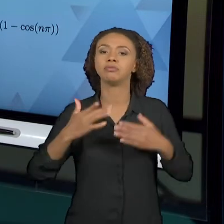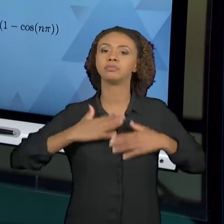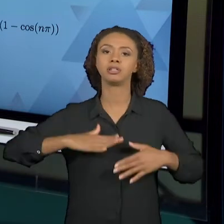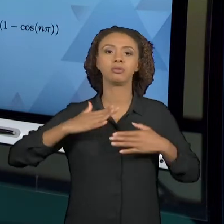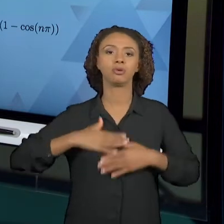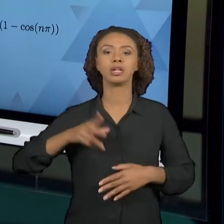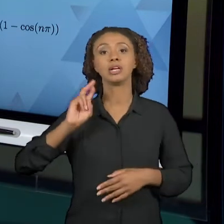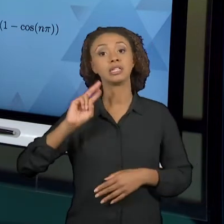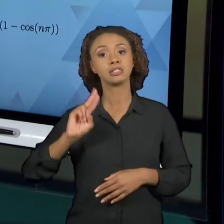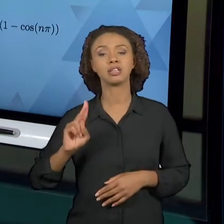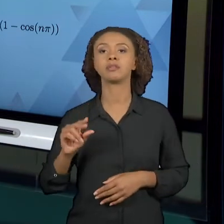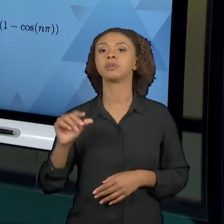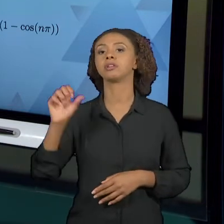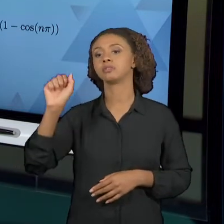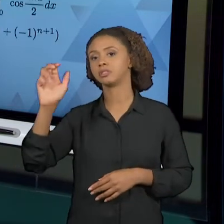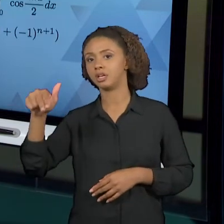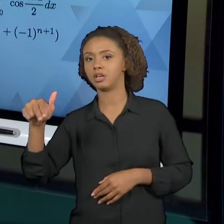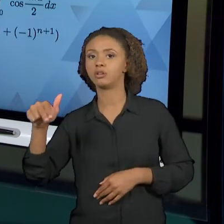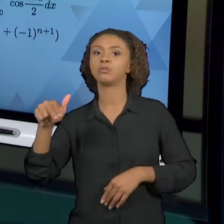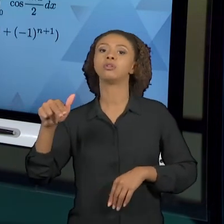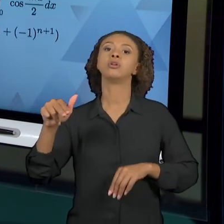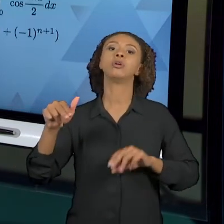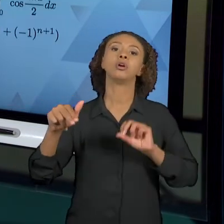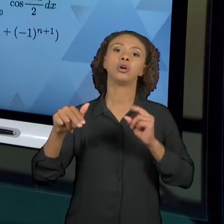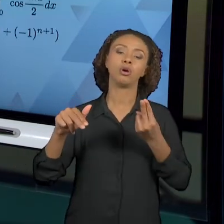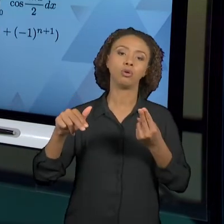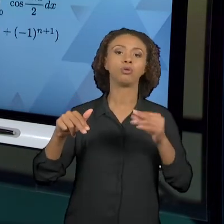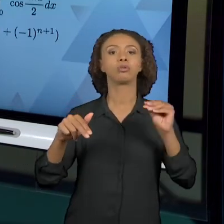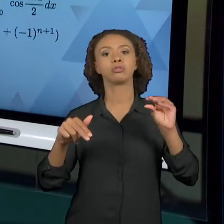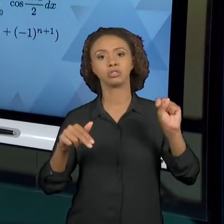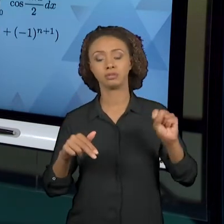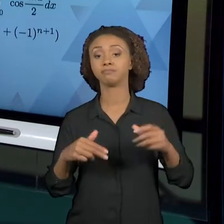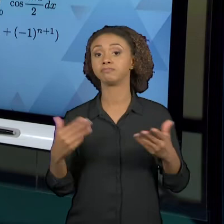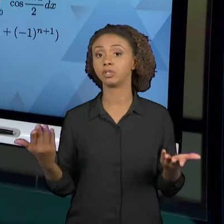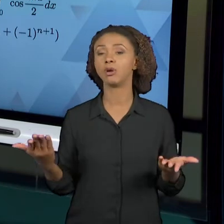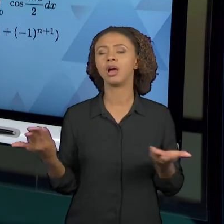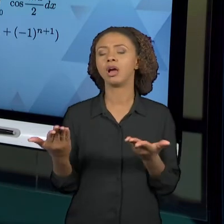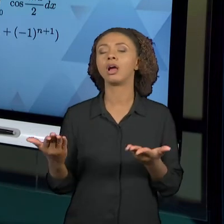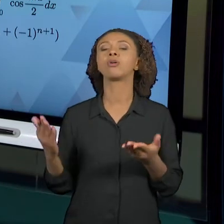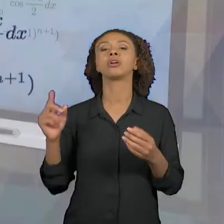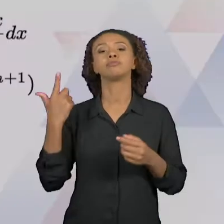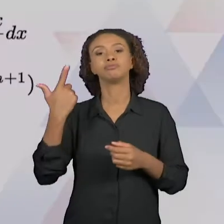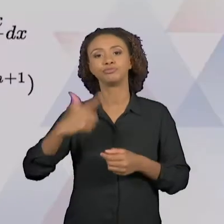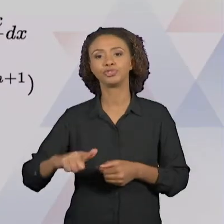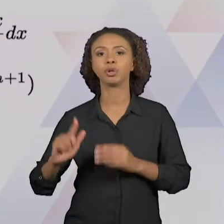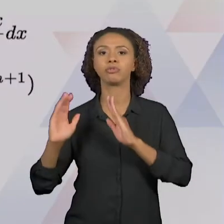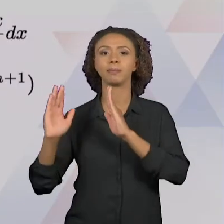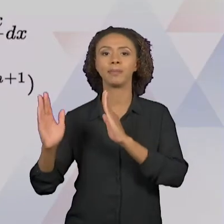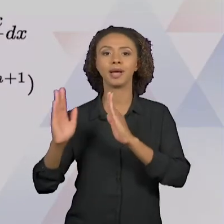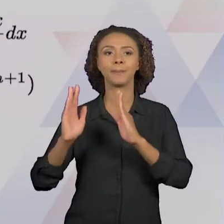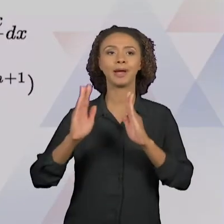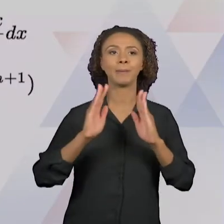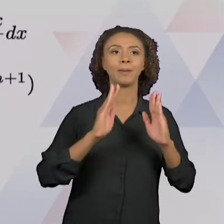VEZES SENO OU VEZES COSSENO. ENTÃO AQUI FAZENDO POR PARTES É INTEGRAL DO "X" SENO, ENTÃO TEMOS AQUI A